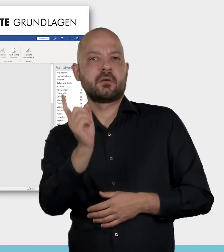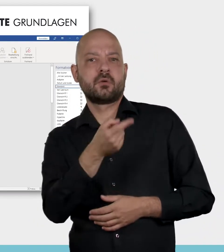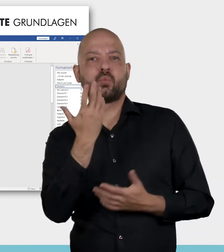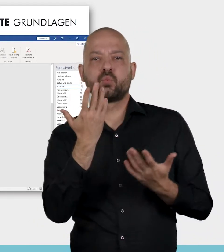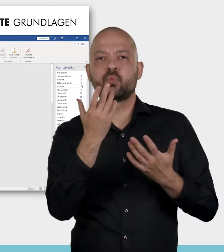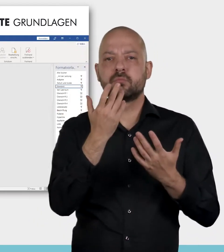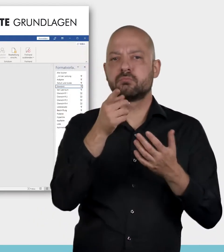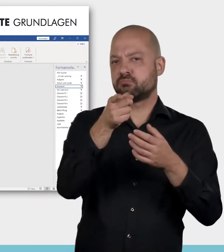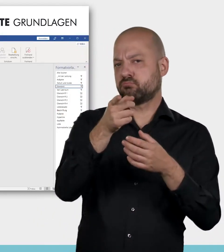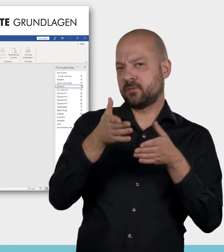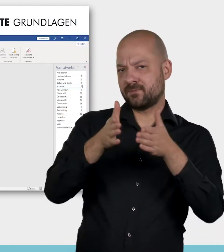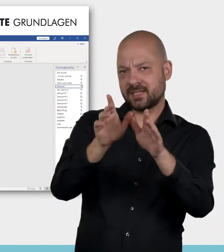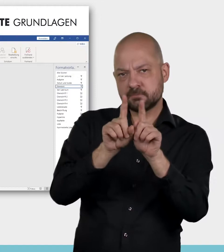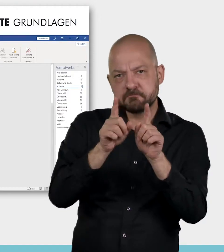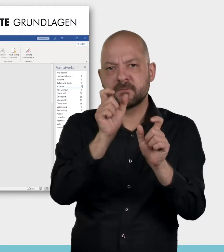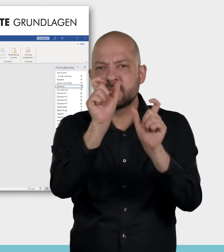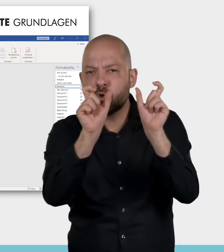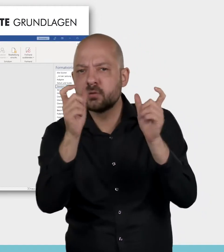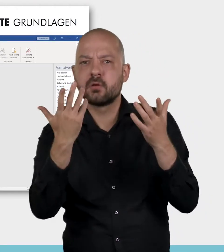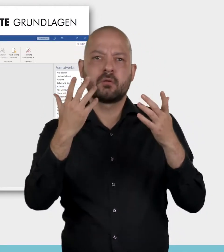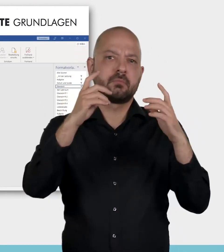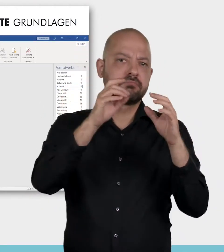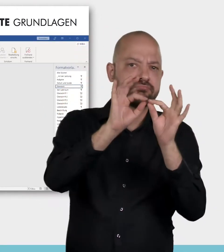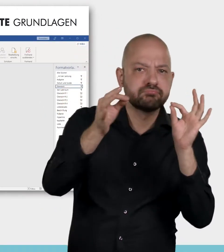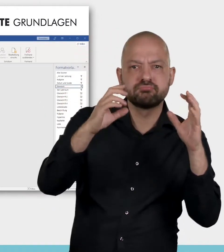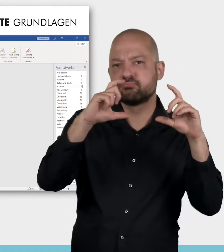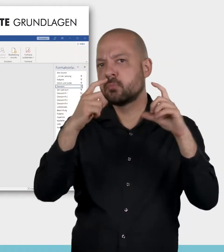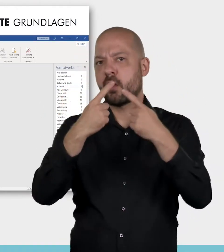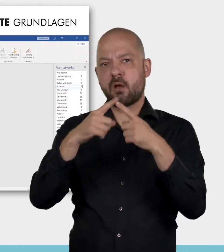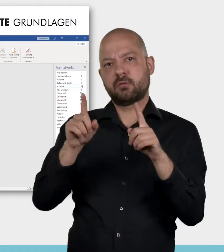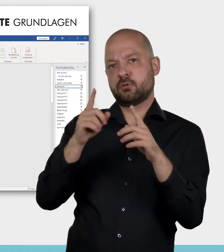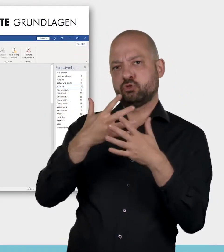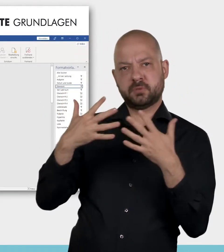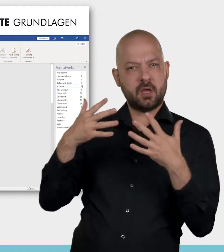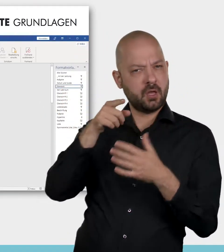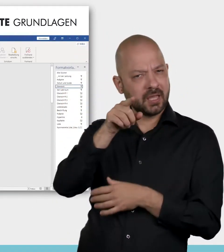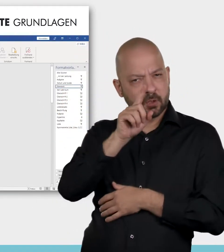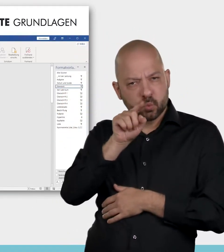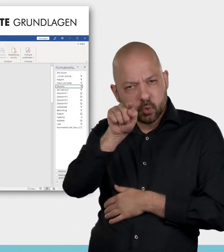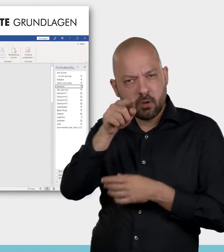oder Passagen einer anderen Sprache zuweisen. Falls Ihr Dokument Bilder enthält,